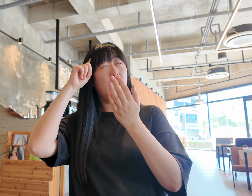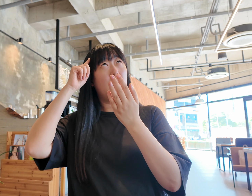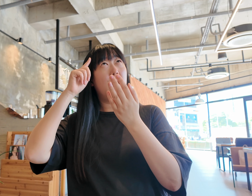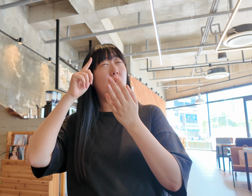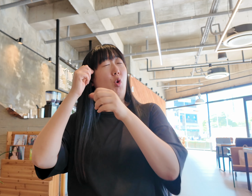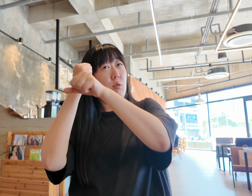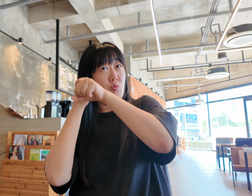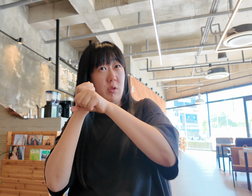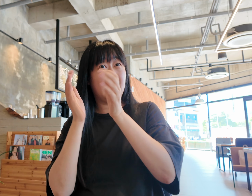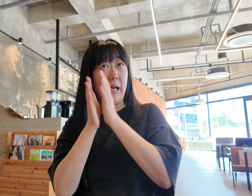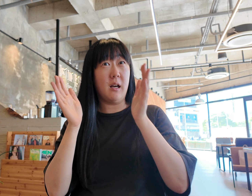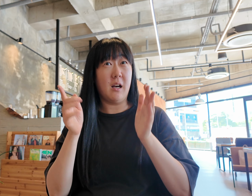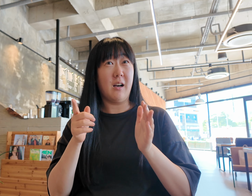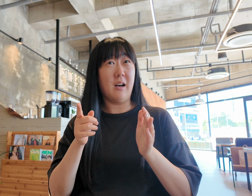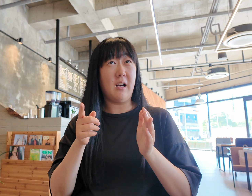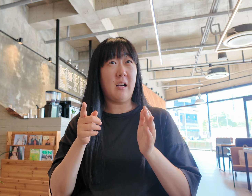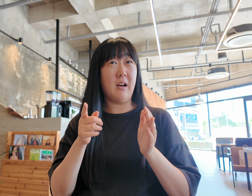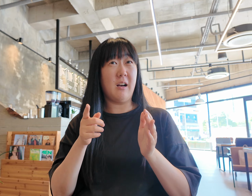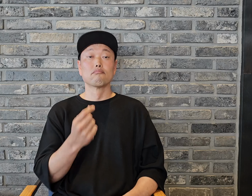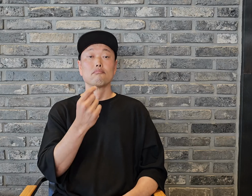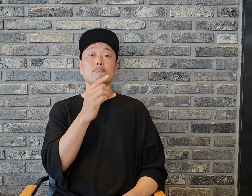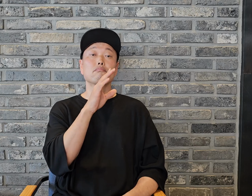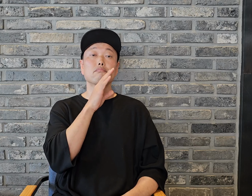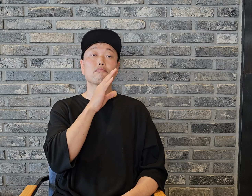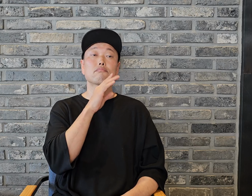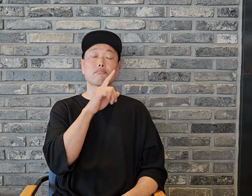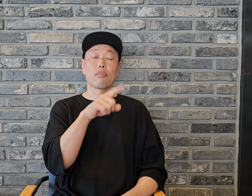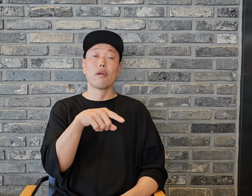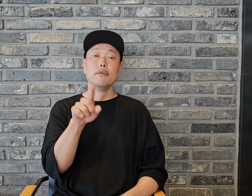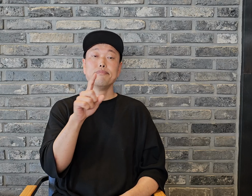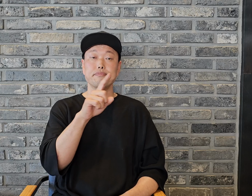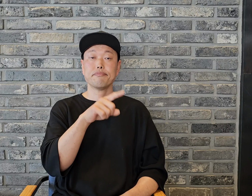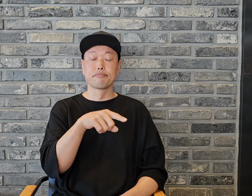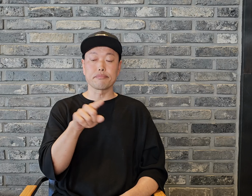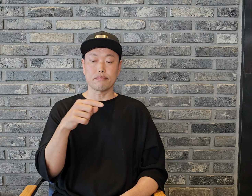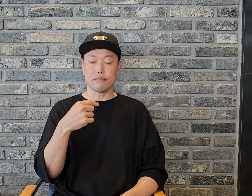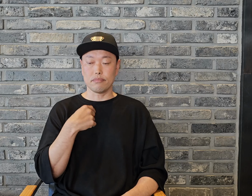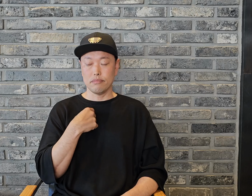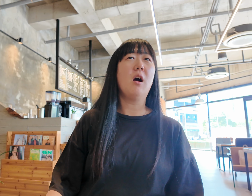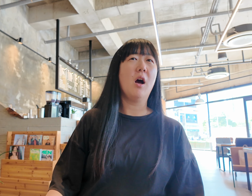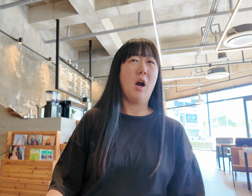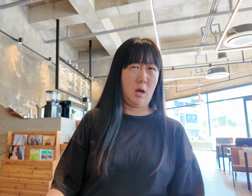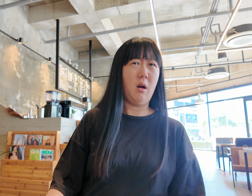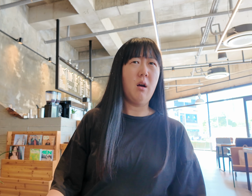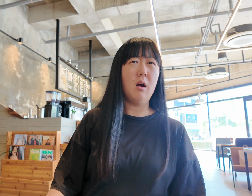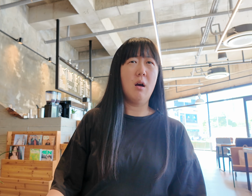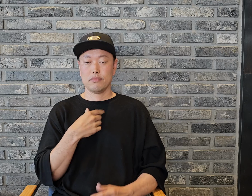(어떻게 전달하면 좋을지) 연구하기 시작한 거예요? 맞아요 정답이에요 (대답을 놓치지 않을 거야,,,)